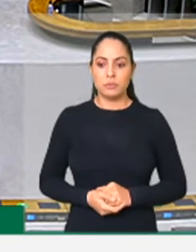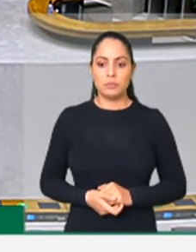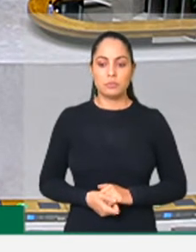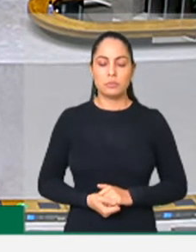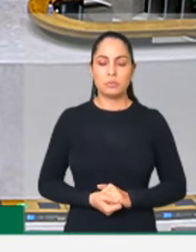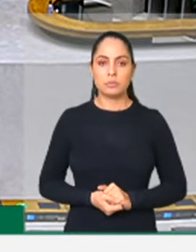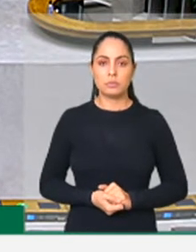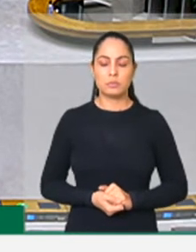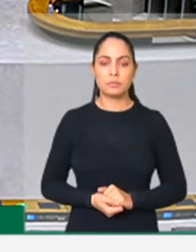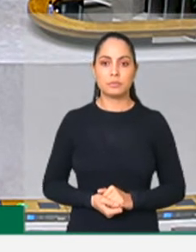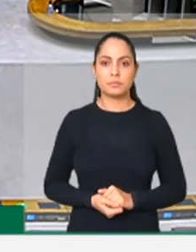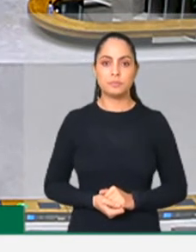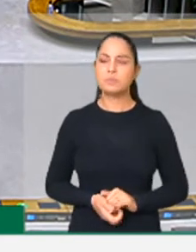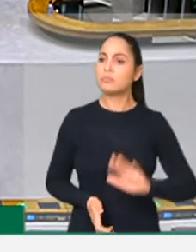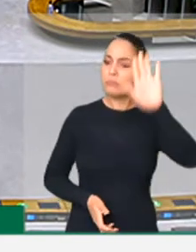GENTE TEM QUE ESCLARECER QUE ESTAS DÍVIDAS NÃO SÃO DE